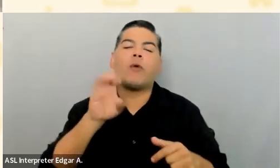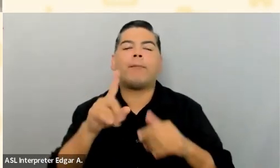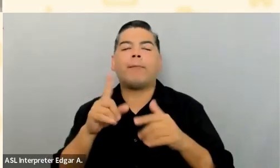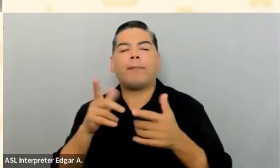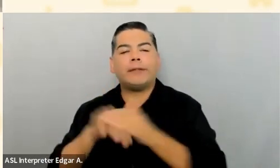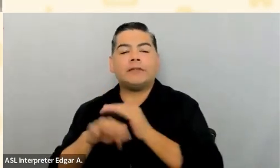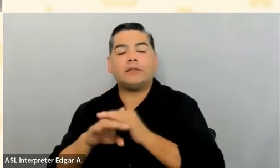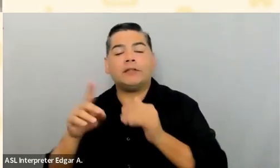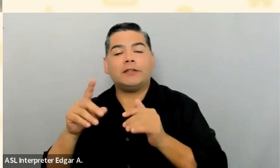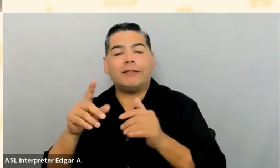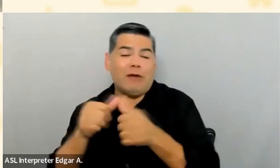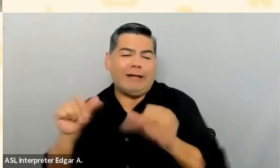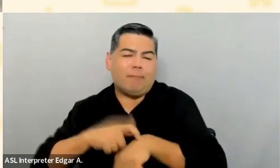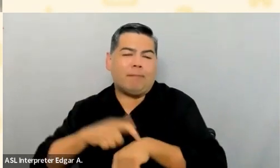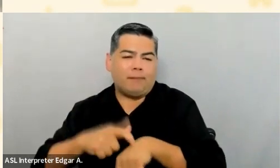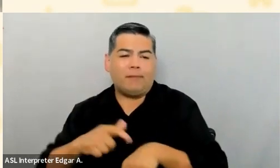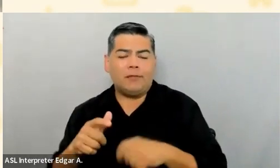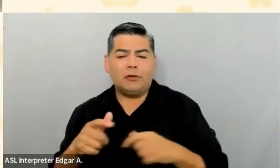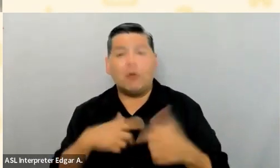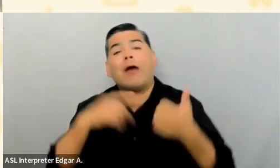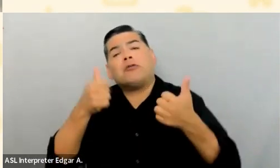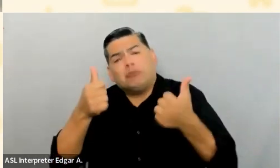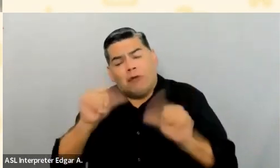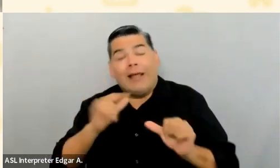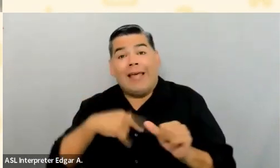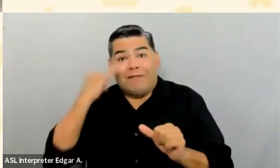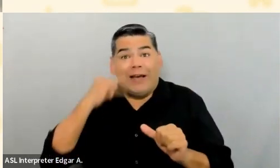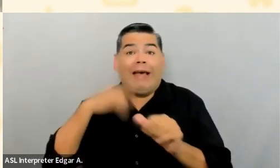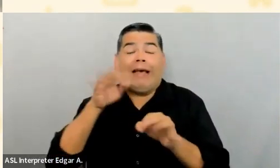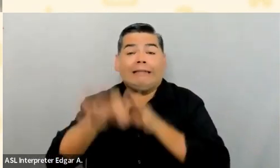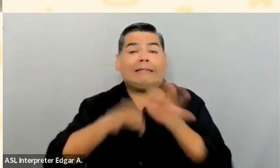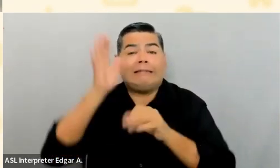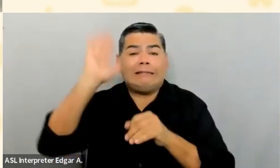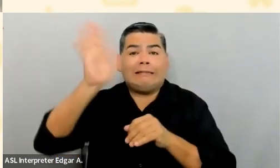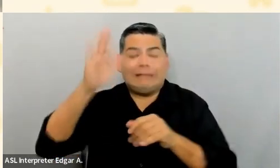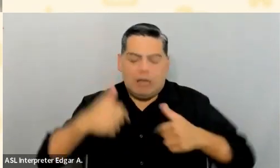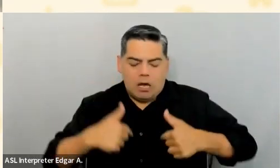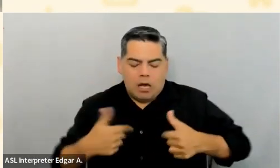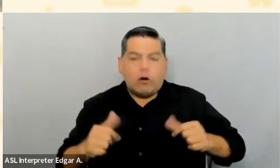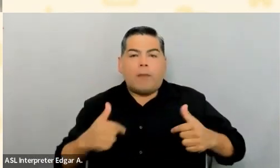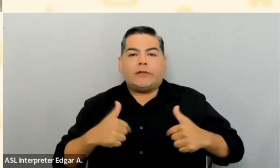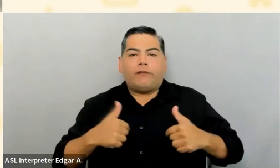Y como pueden ver, trato de practicar lo que predico con accesibilidad al tener un término completo en lugar de una abreviatura,